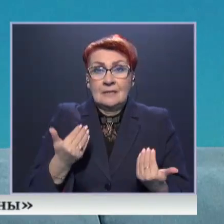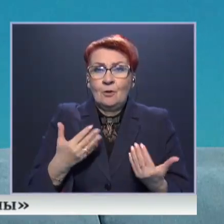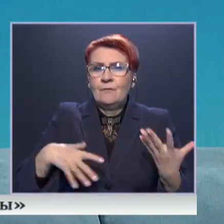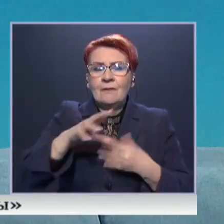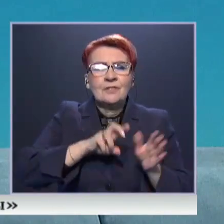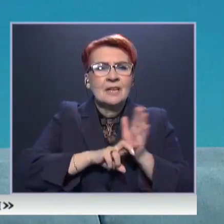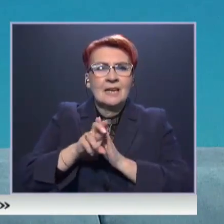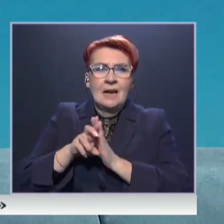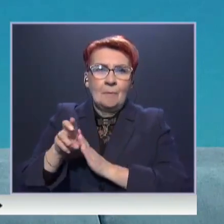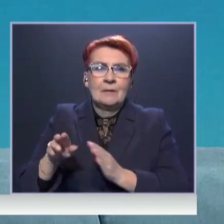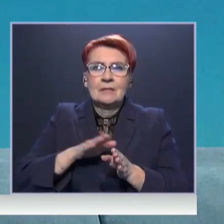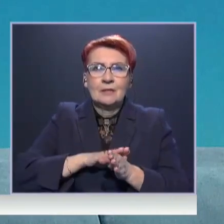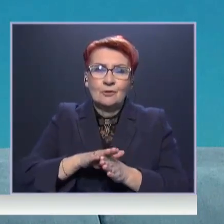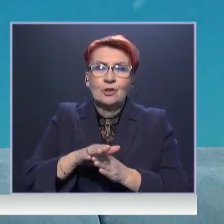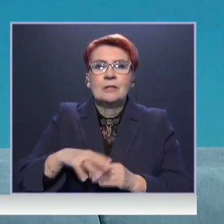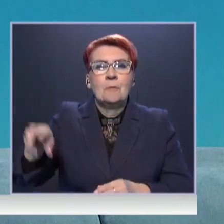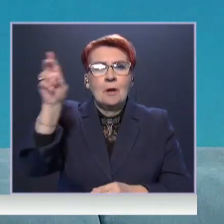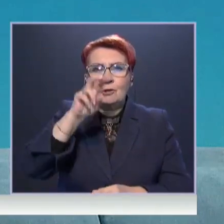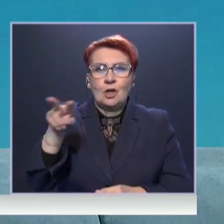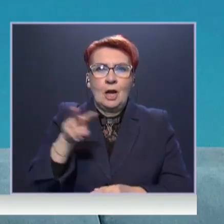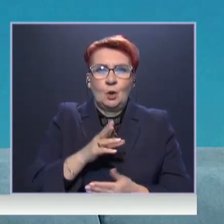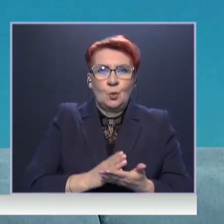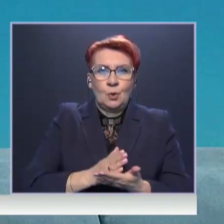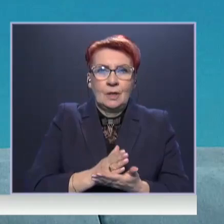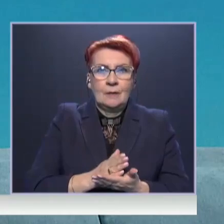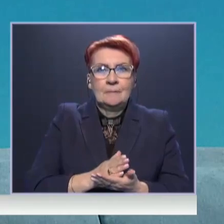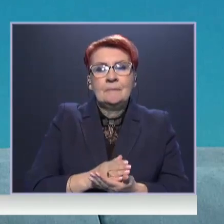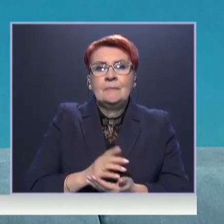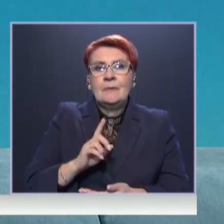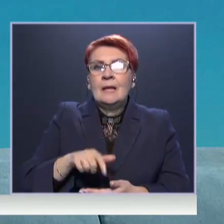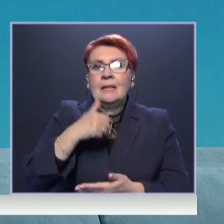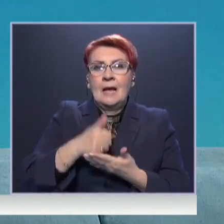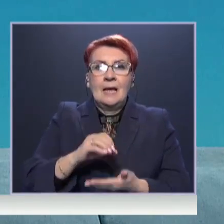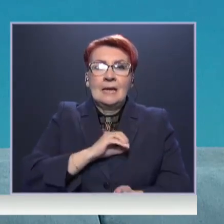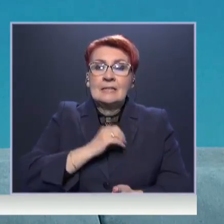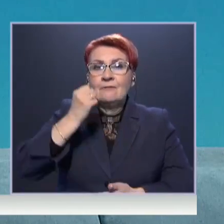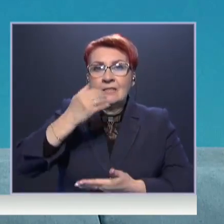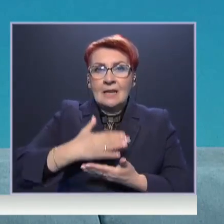совершалось торжественная божественная литургия на архиерейском богослужении в Столичном высокопетровском